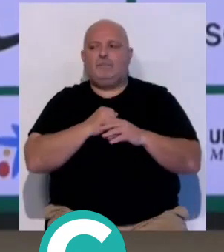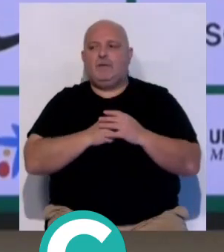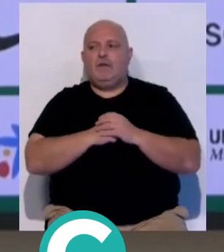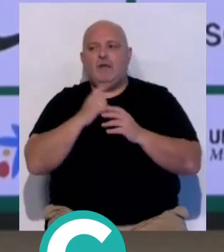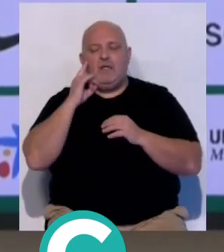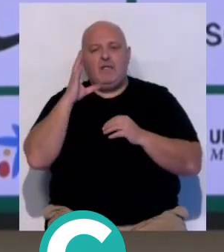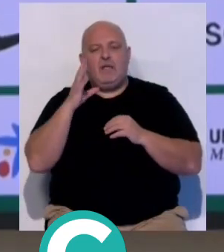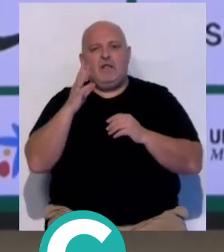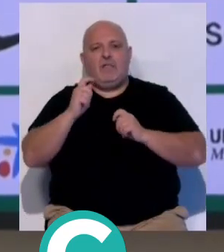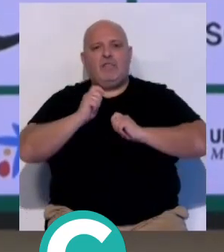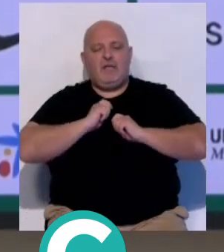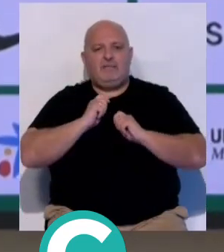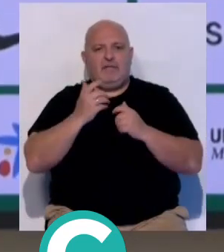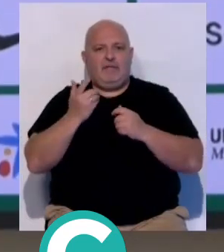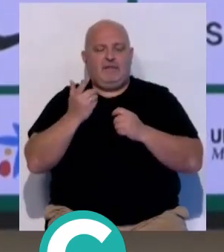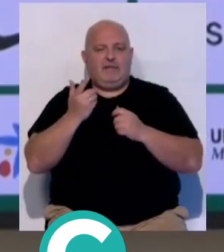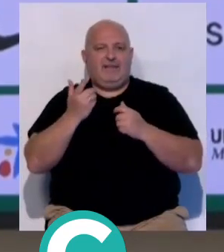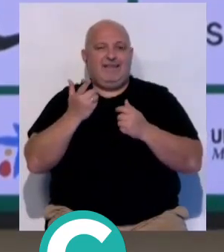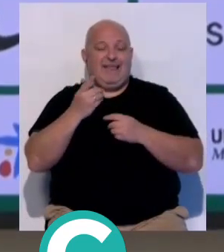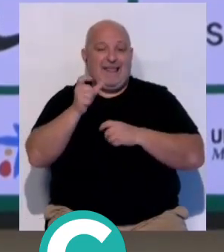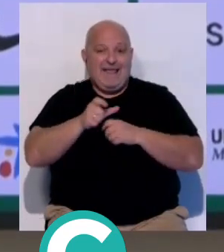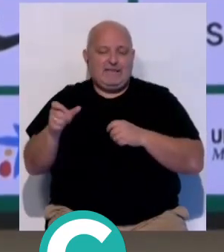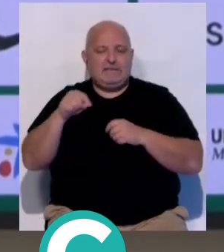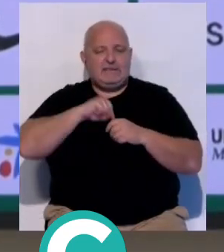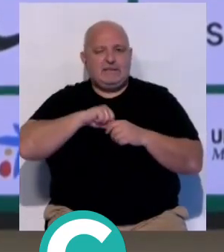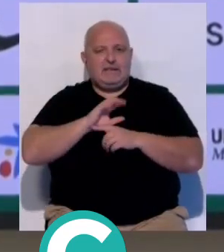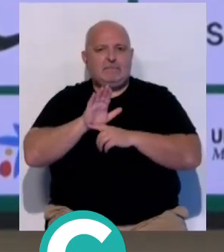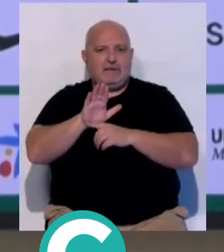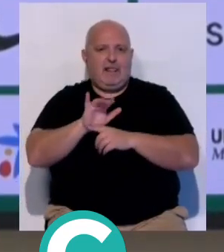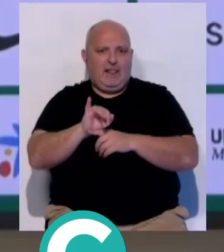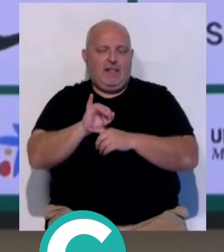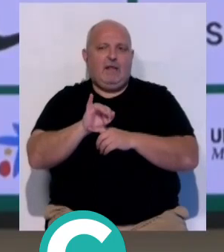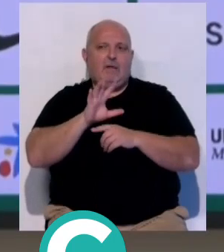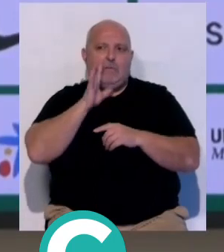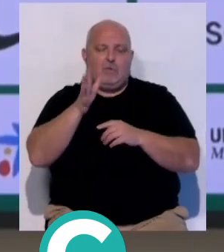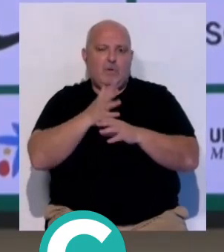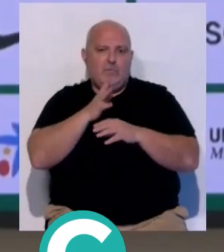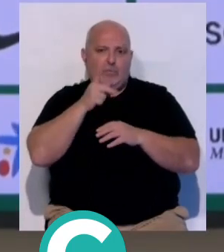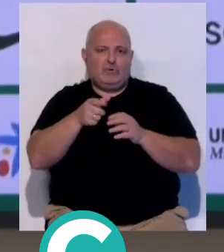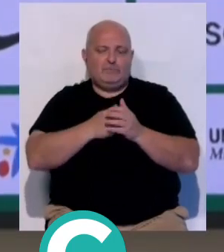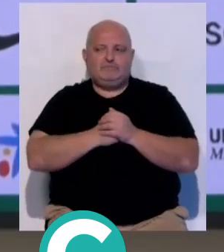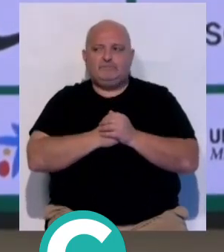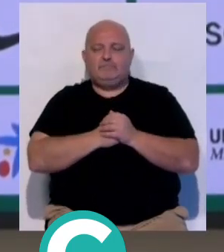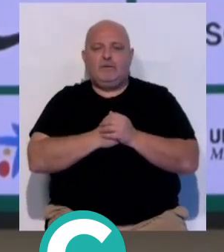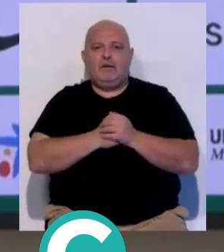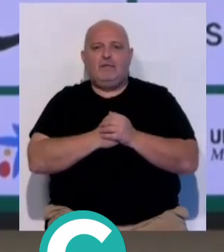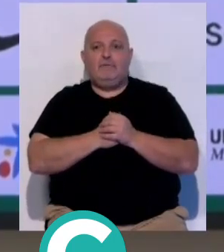idea que nos represente y que la gente se sienta representada que por eso jugamos no así que el